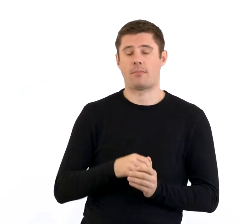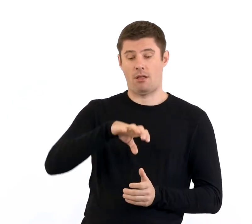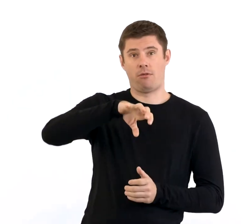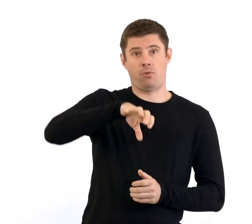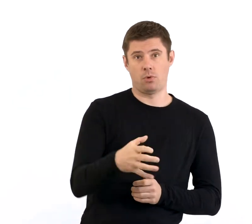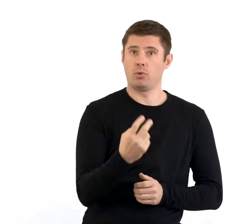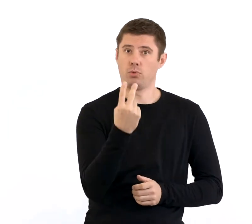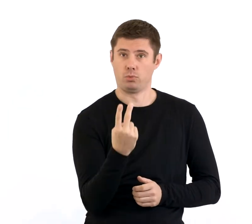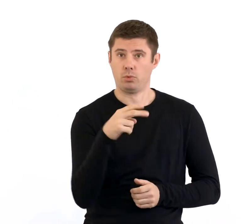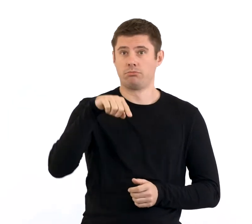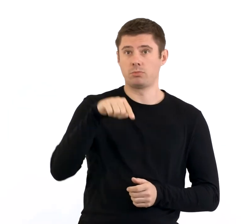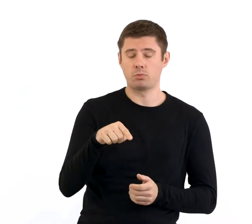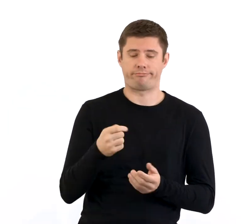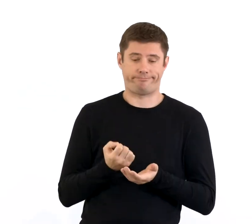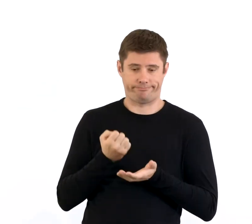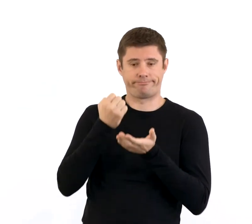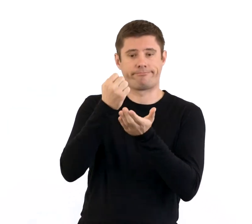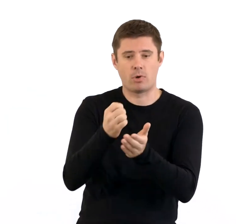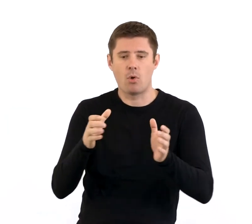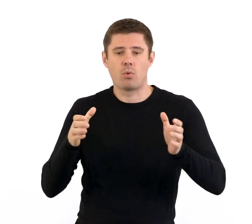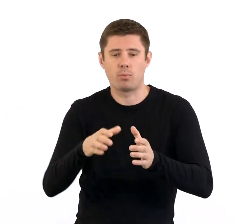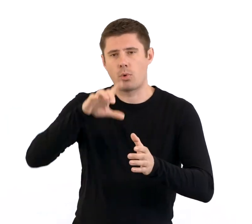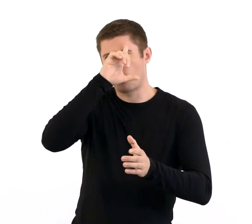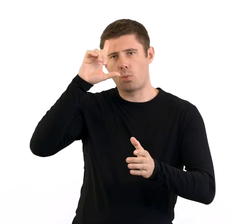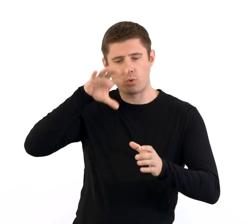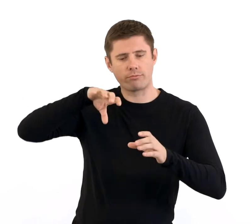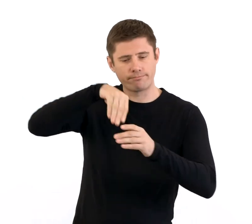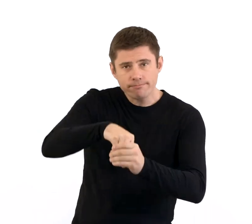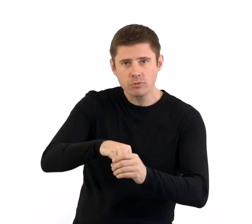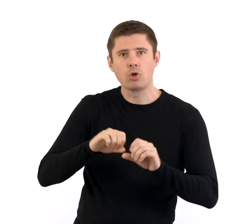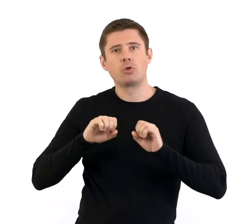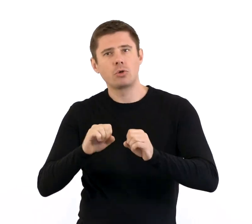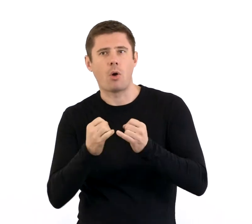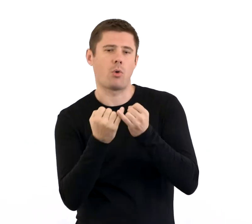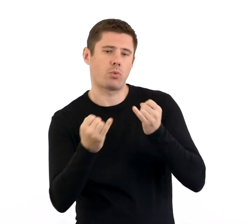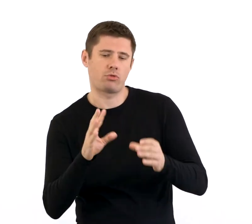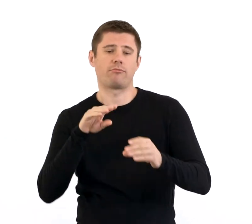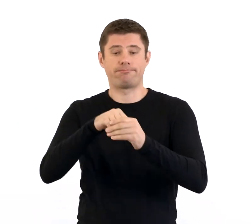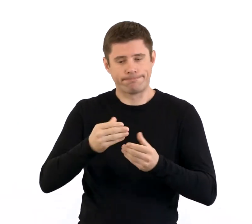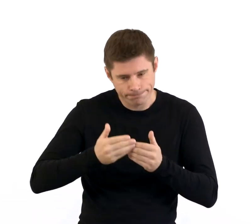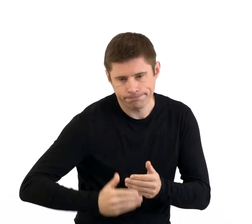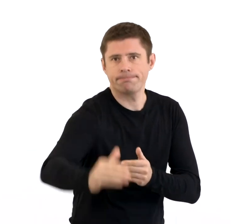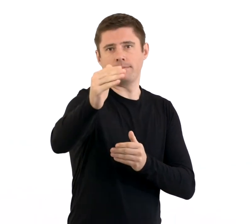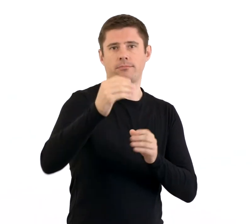Kolejny to mały grant przyznawany wspólnotom na projekty zorientowane na działanie.